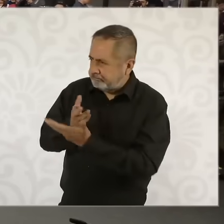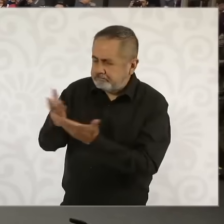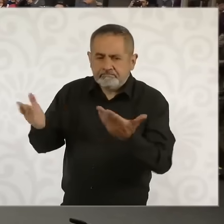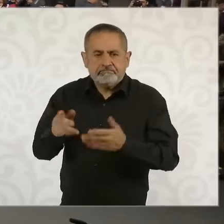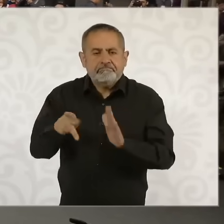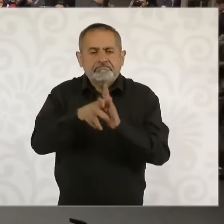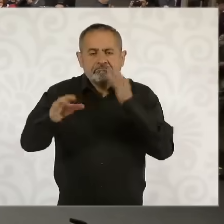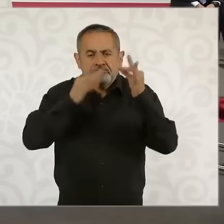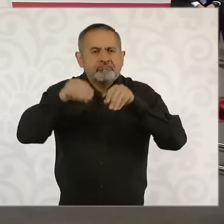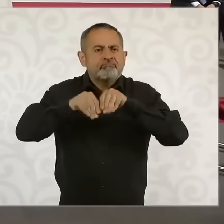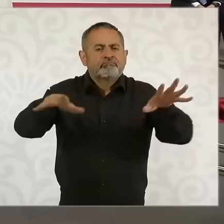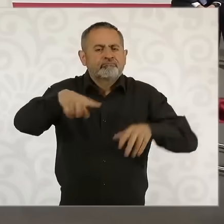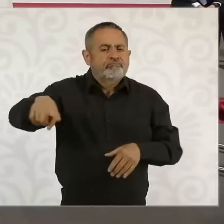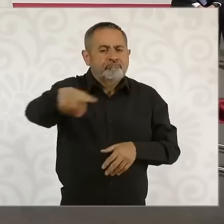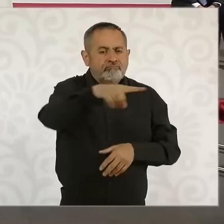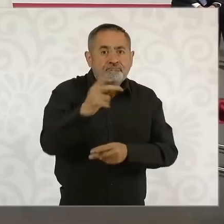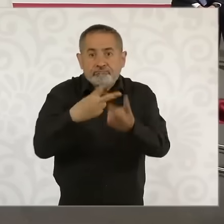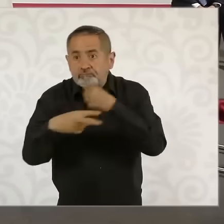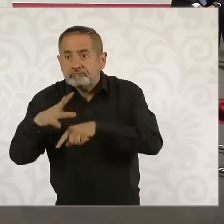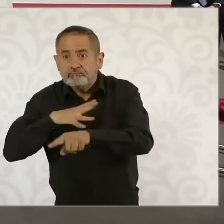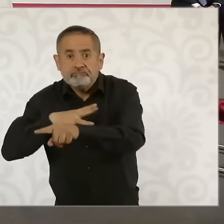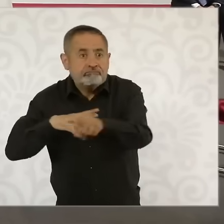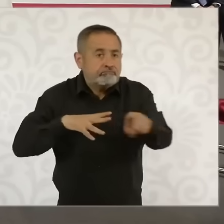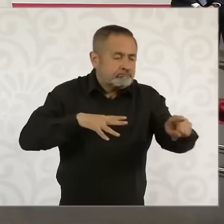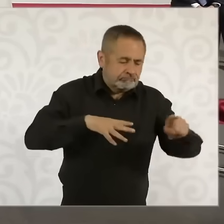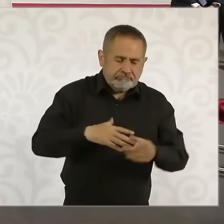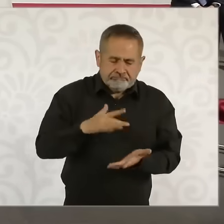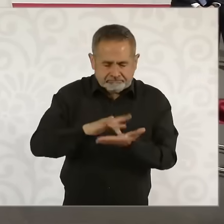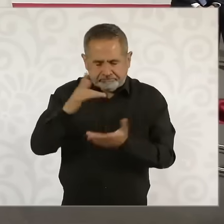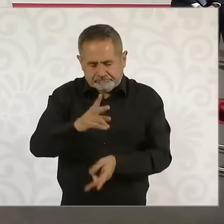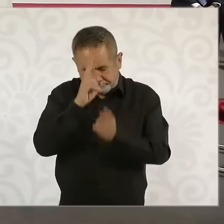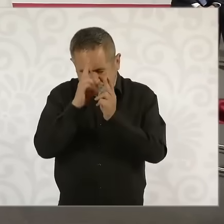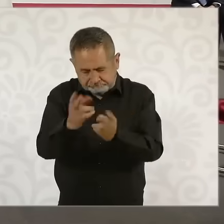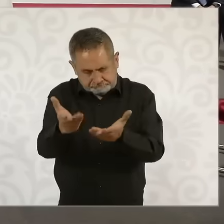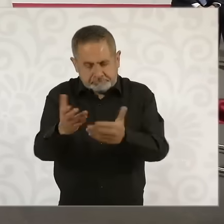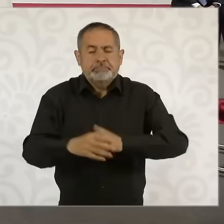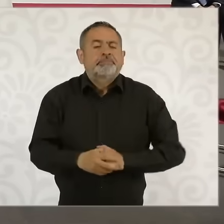masivos de información que nos acompañan, nos honran con su presencia. Esta mañana voy a hacer